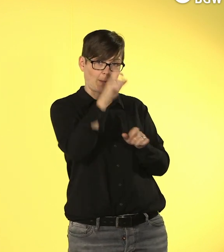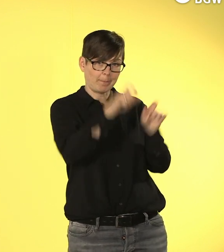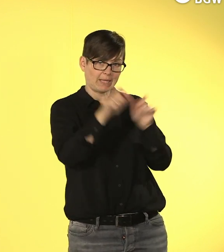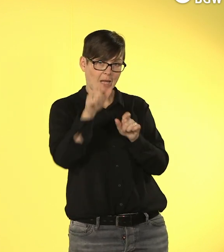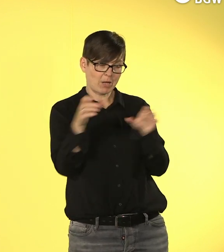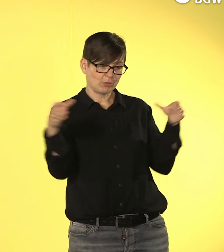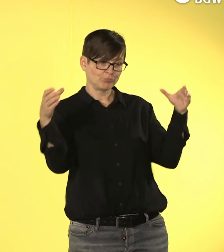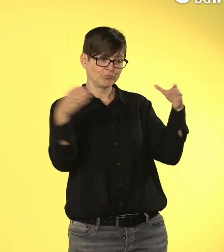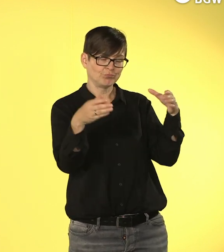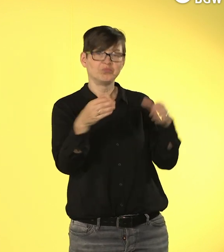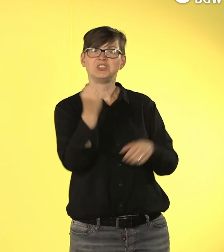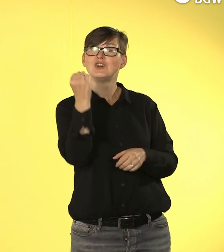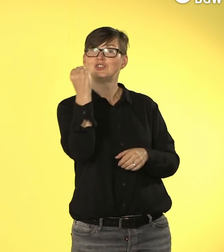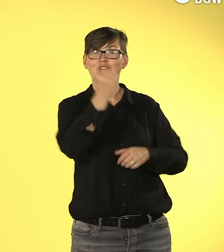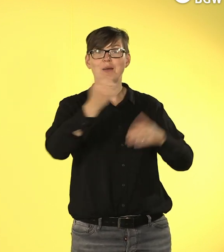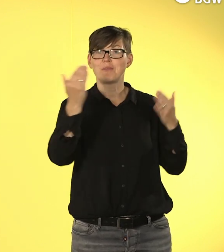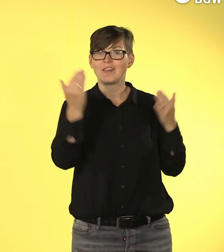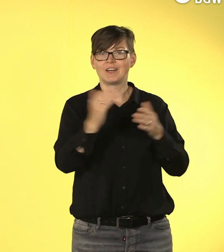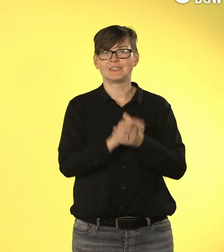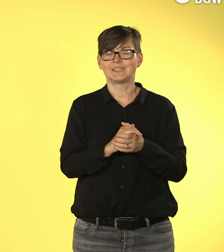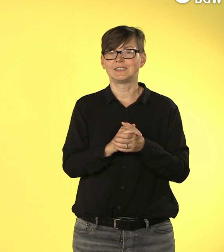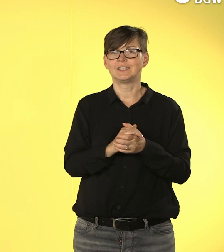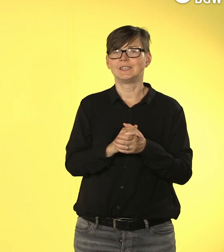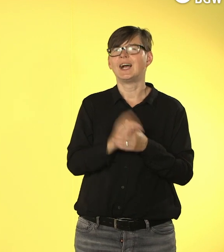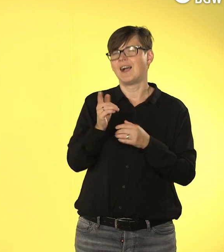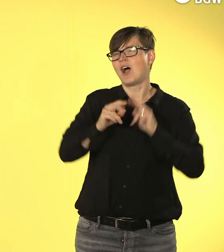hat man in der Forschung nicht so viel Erfahrung.